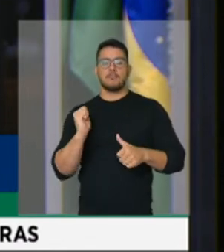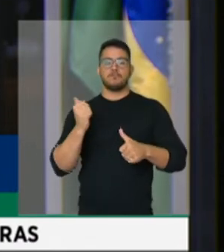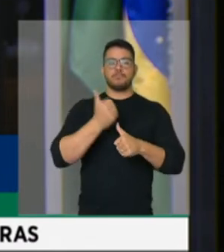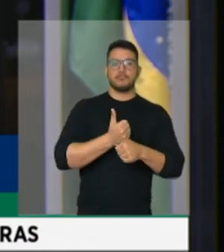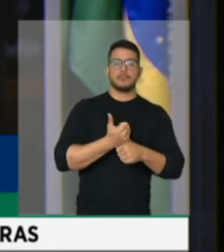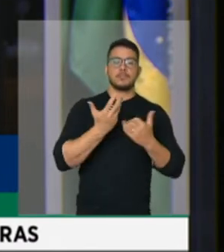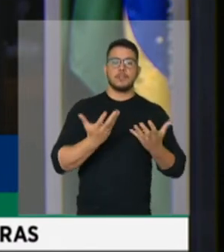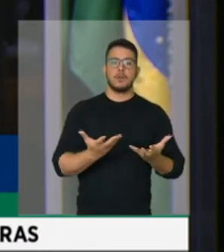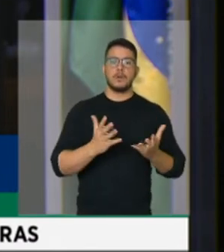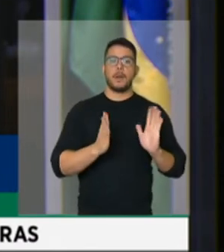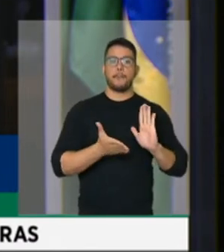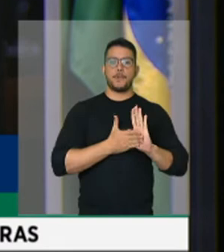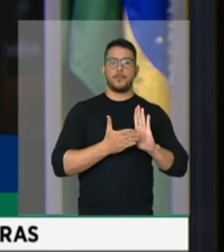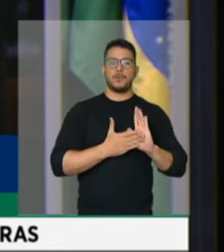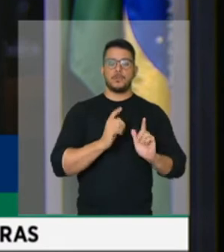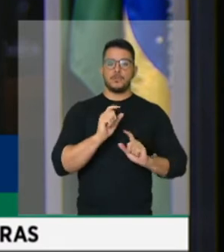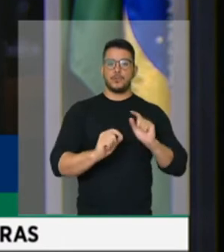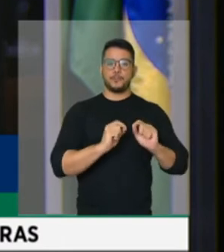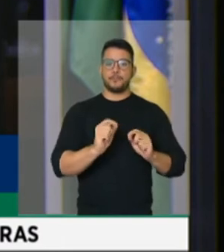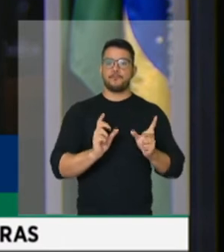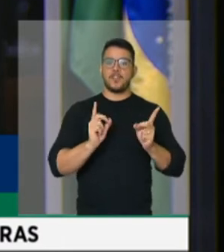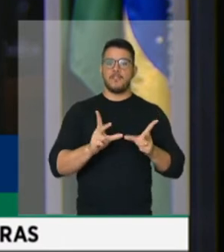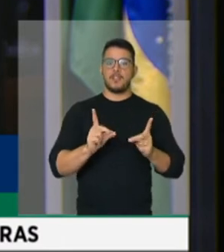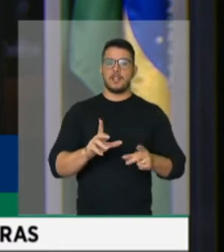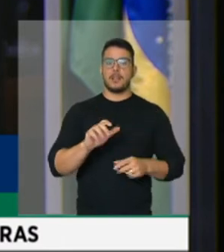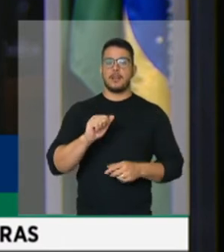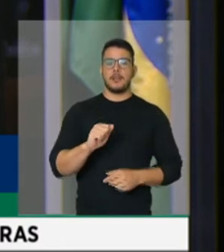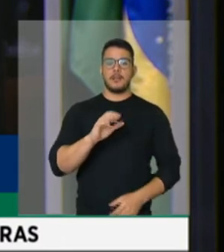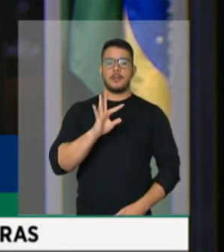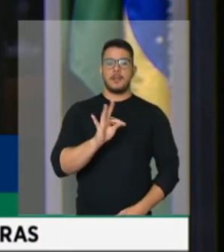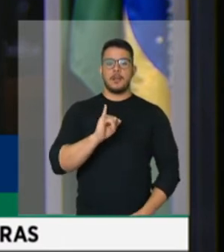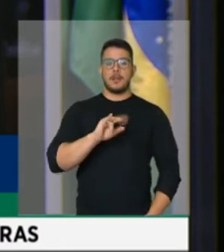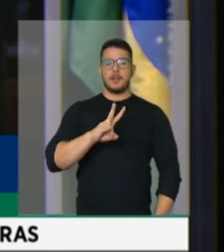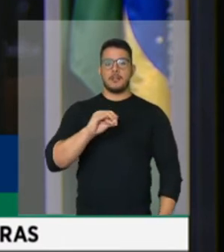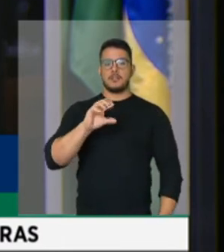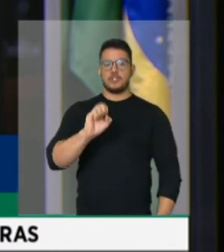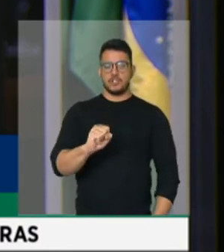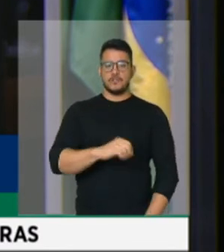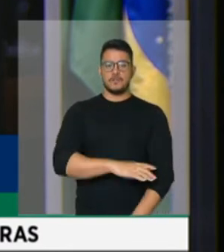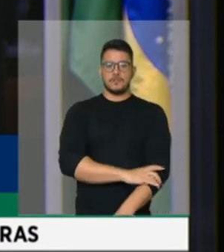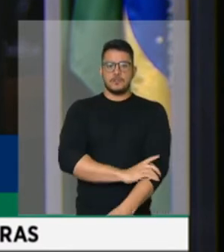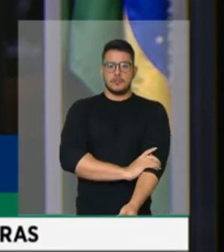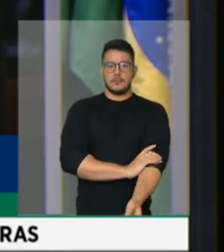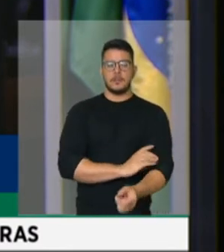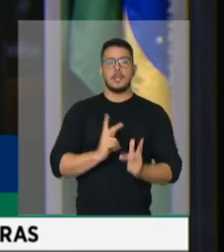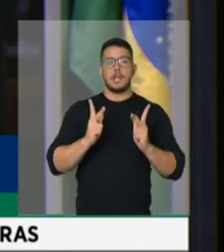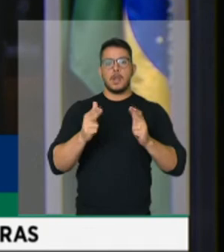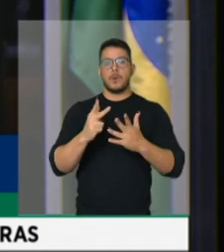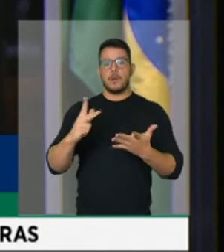CAPACIDADE FORMAR PREÇO E DE INFLUIR AMBIENTE DE CONTRATAÇÃO LIVRE GERAR INCLUSIVE REPERCUSSÕES NO AMBIENTE DE CONTRATAÇÃO REGULADA. COMO ALTERNATIVA AO